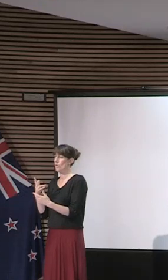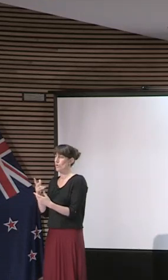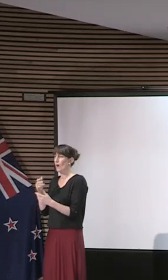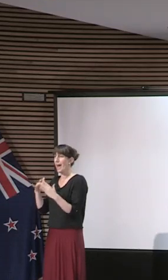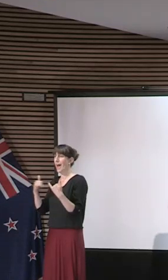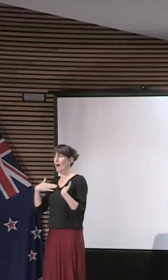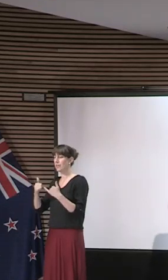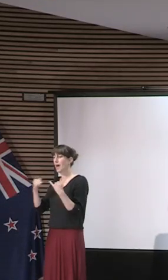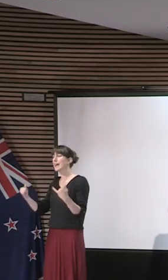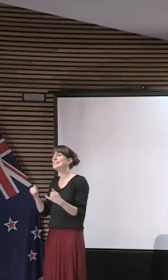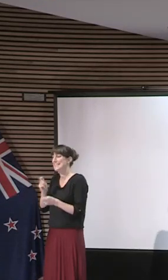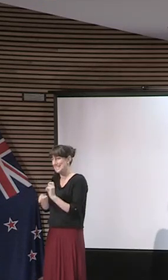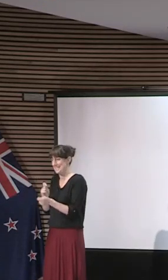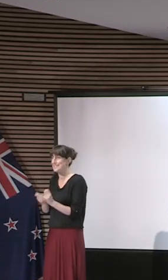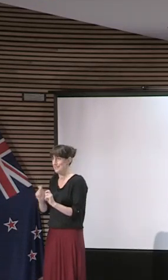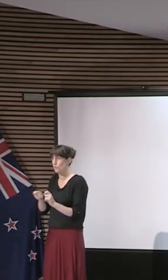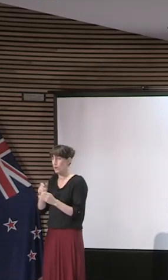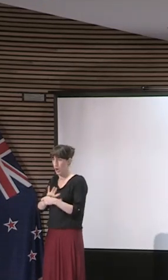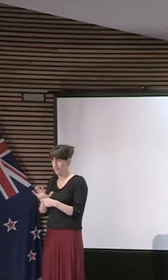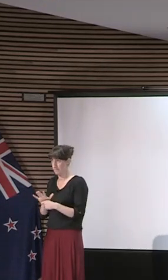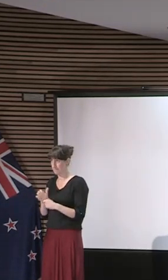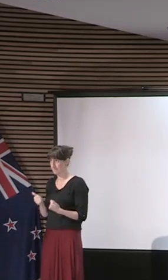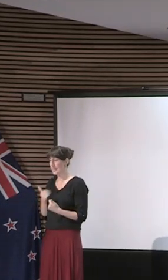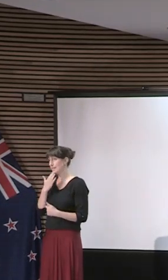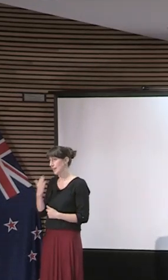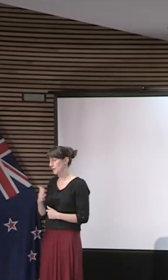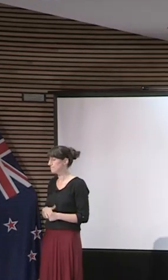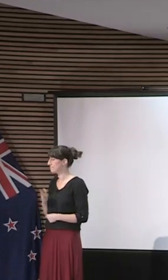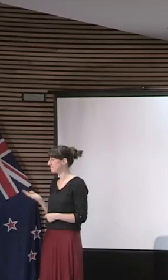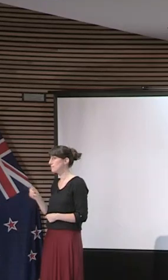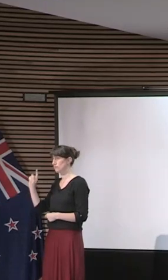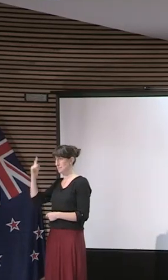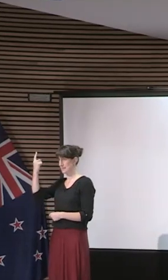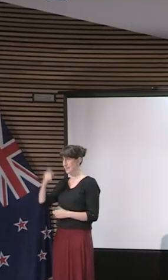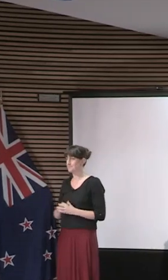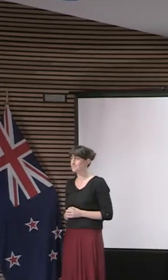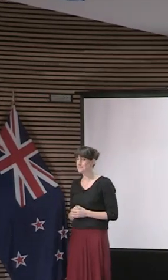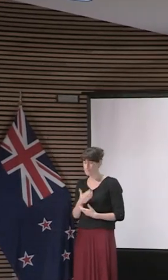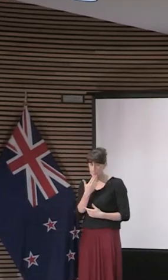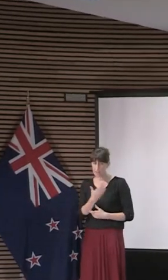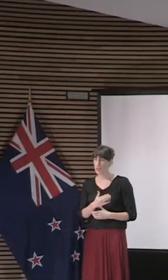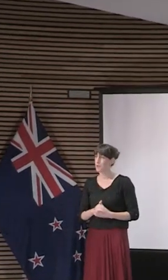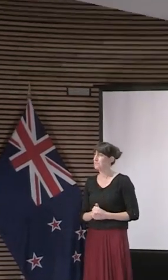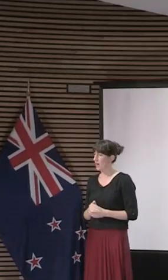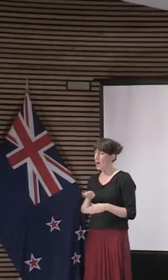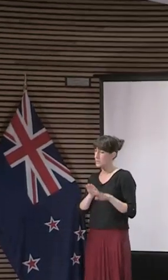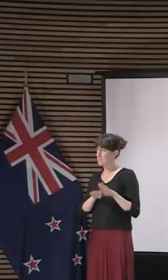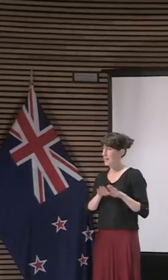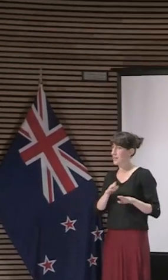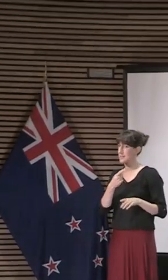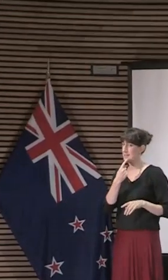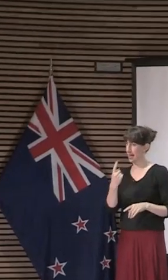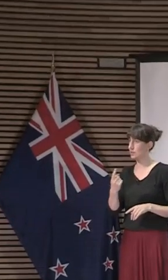whakatangihia te raarangi